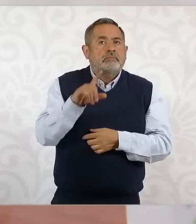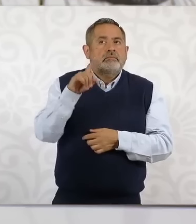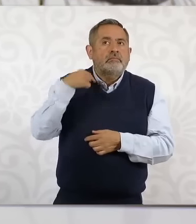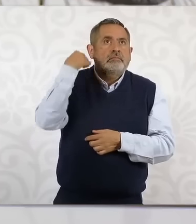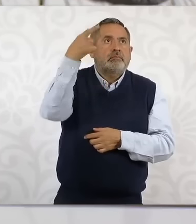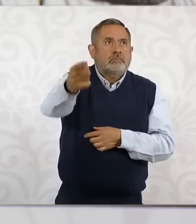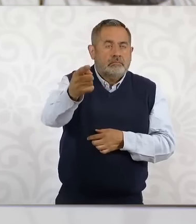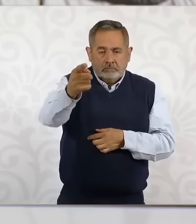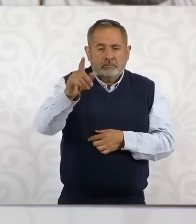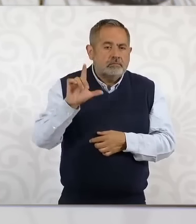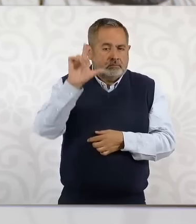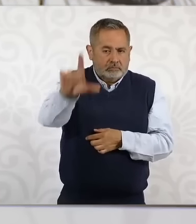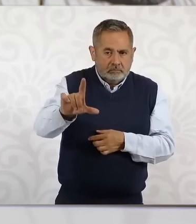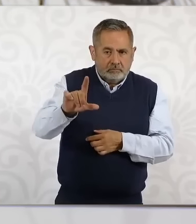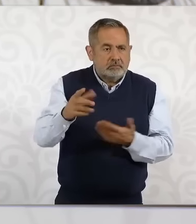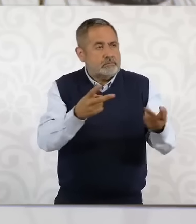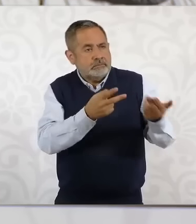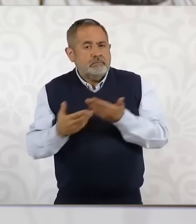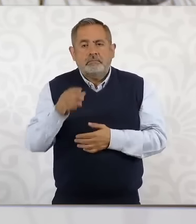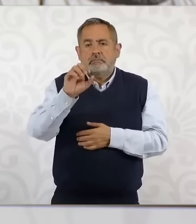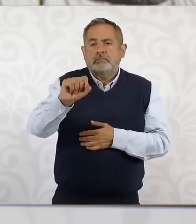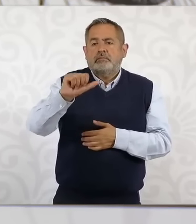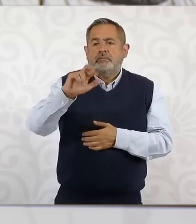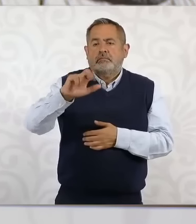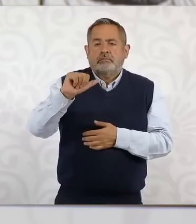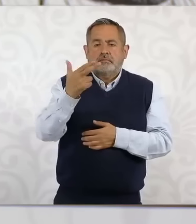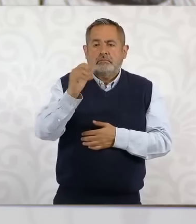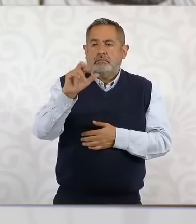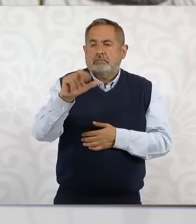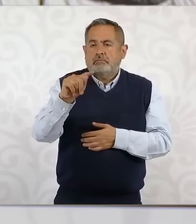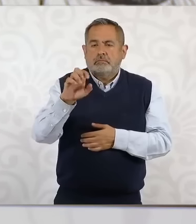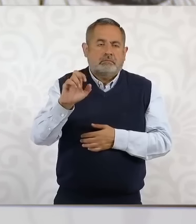viene Sara Carter, que es la responsable para todo el tema de las drogas de Estados Unidos.